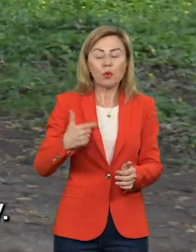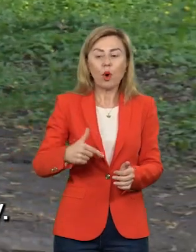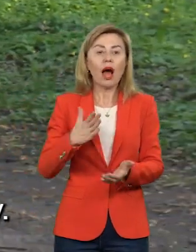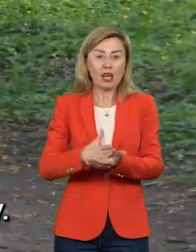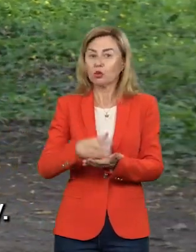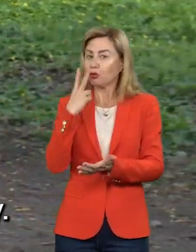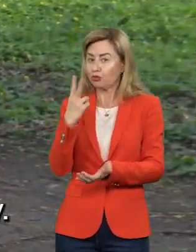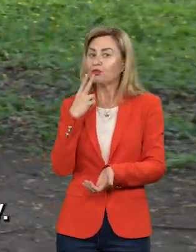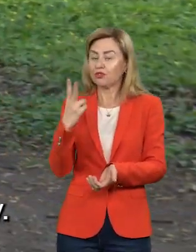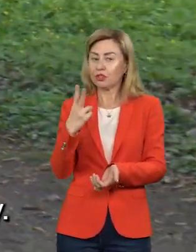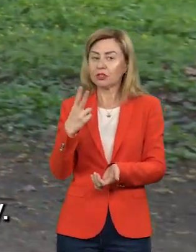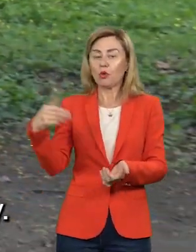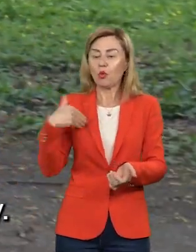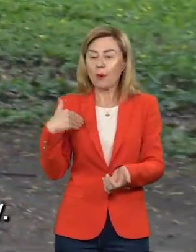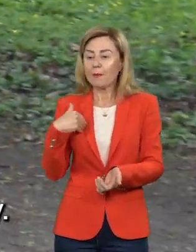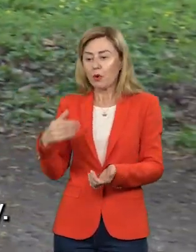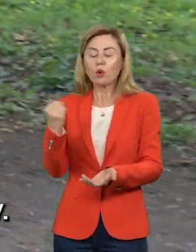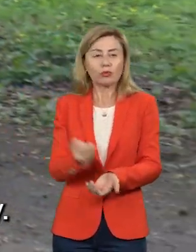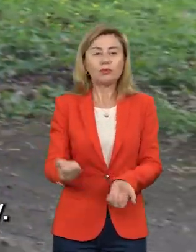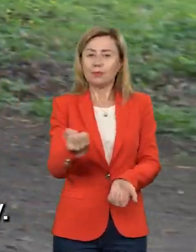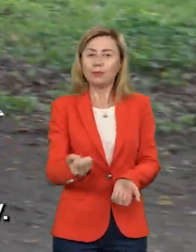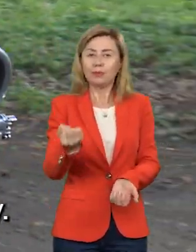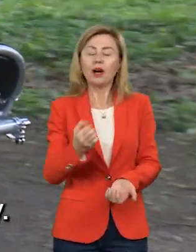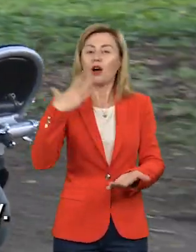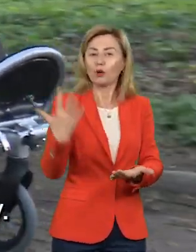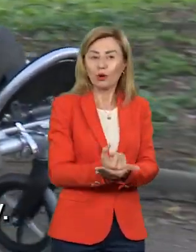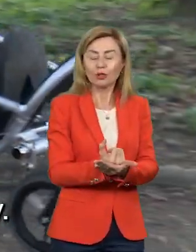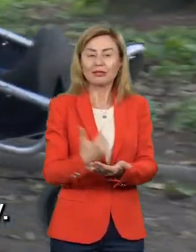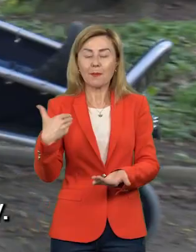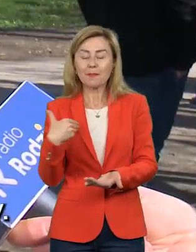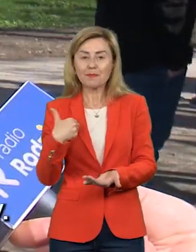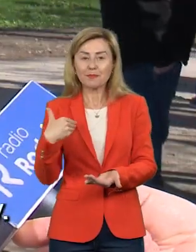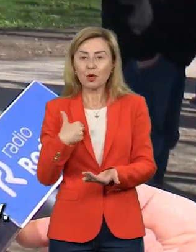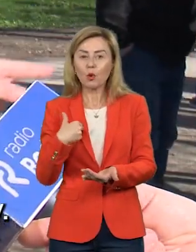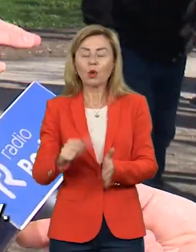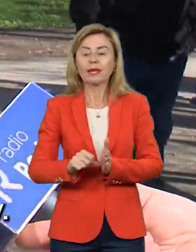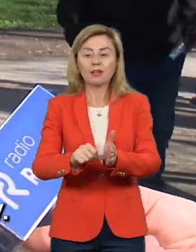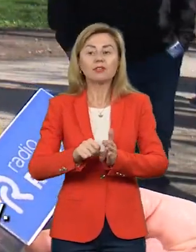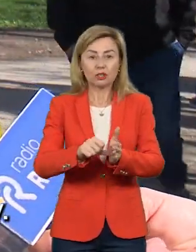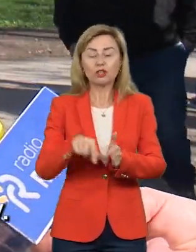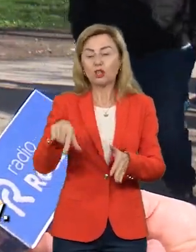Ale wiem, ze inni korzystają. Byłem na takiej wycieczce, gdzie właśnie takie wózki były.